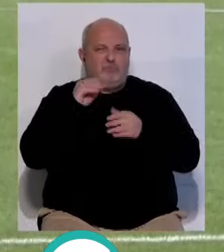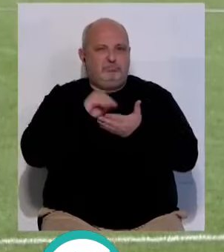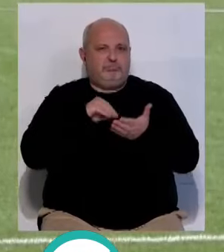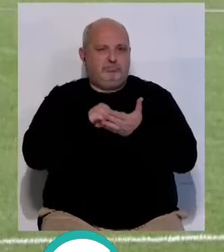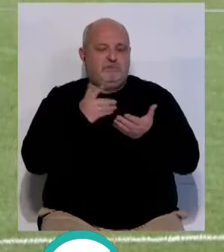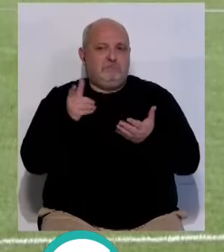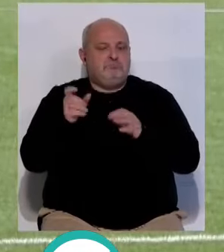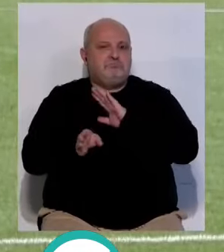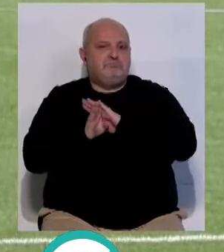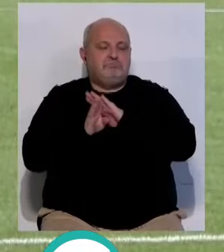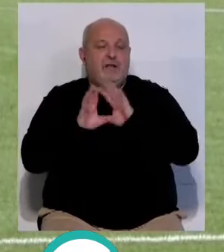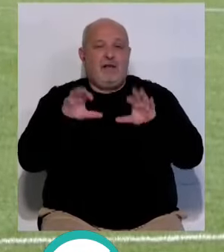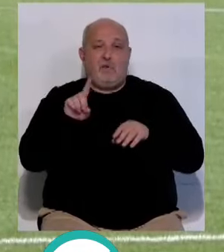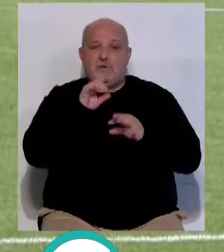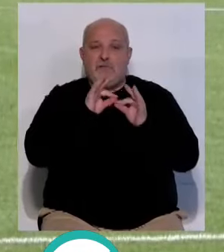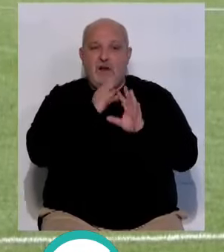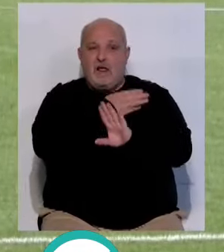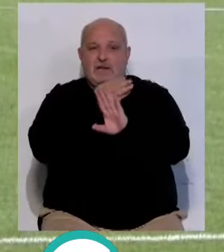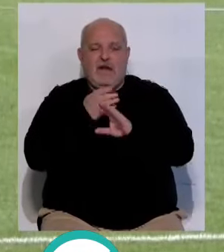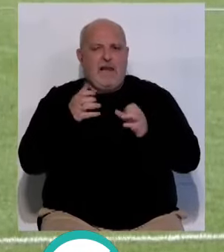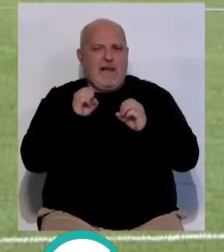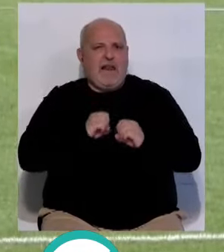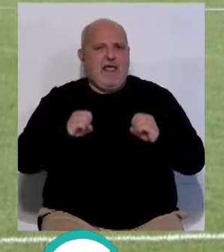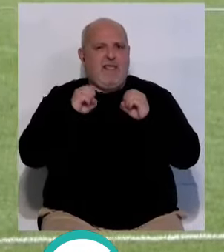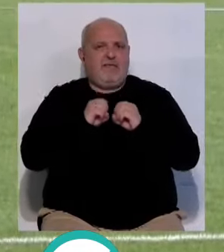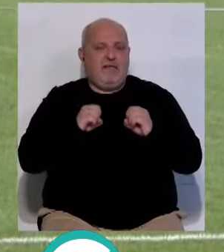es que el cad no gana desde el 1 de septiembre Y si el cadin no ha estado Antes descenso ha sido